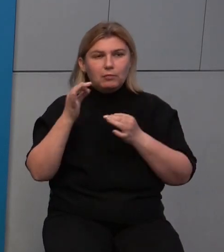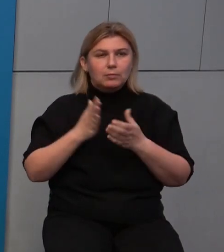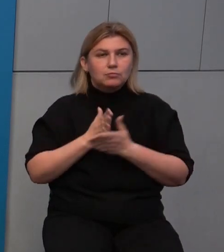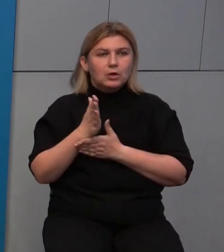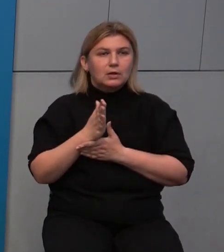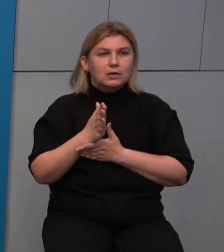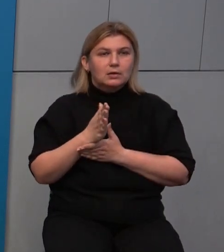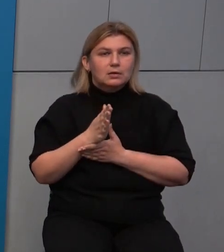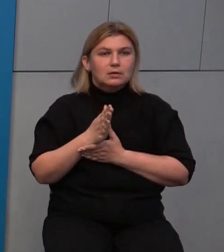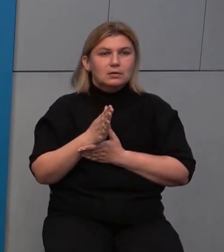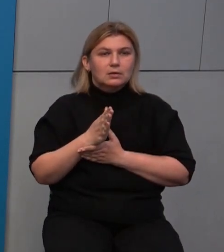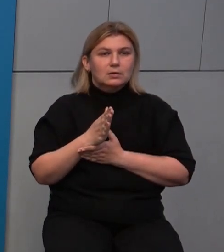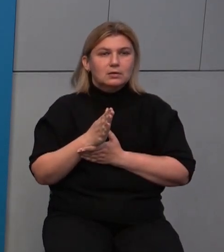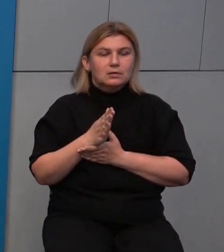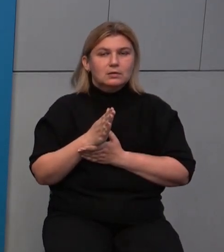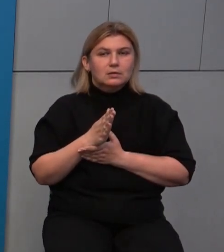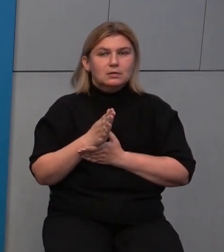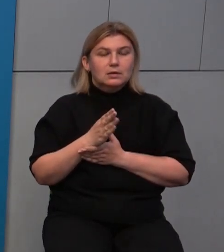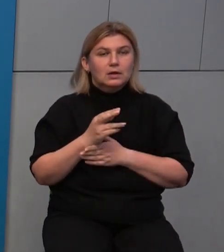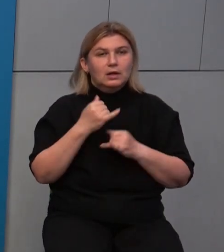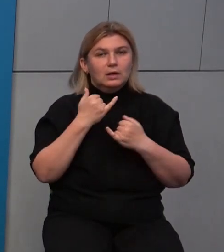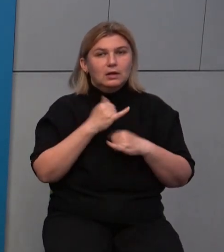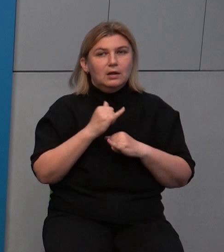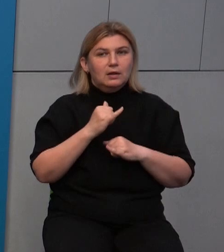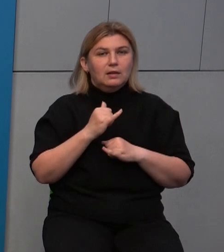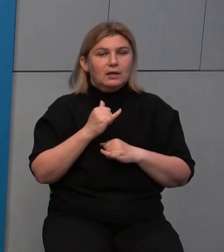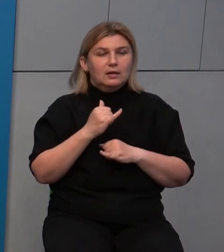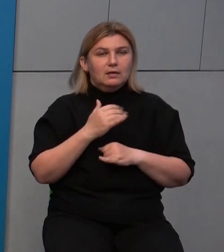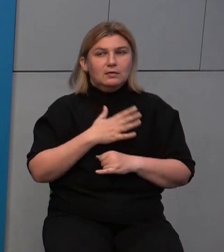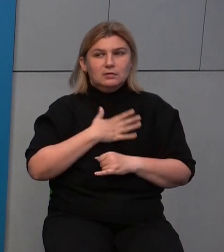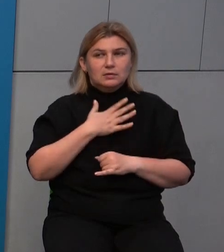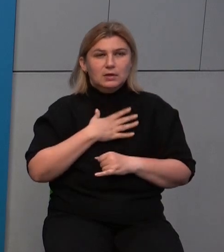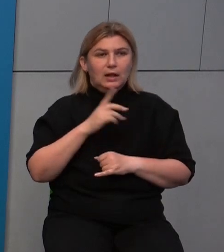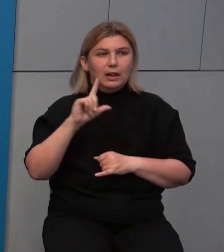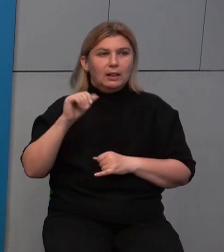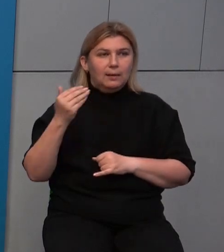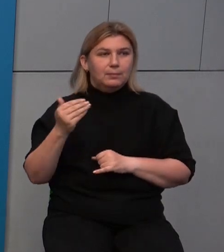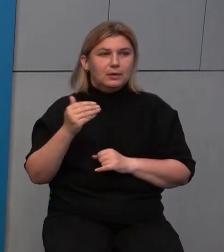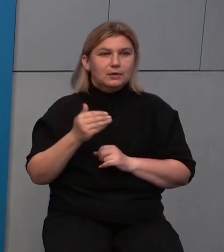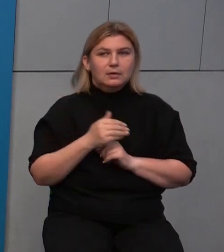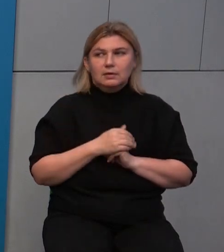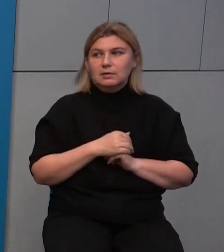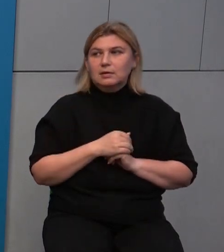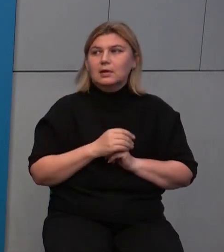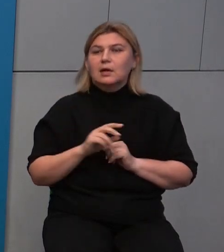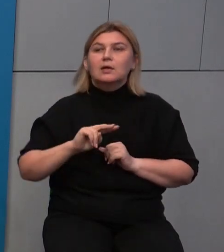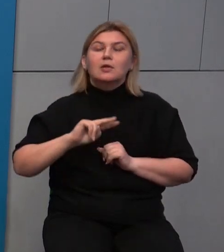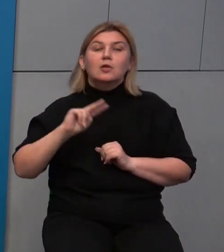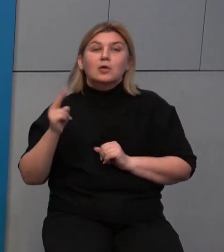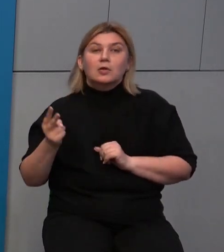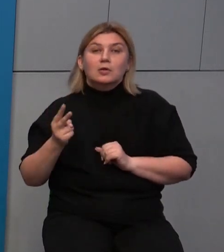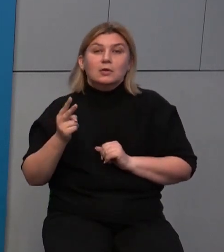takiej zupełnie innej wrażliwości niż u Lema z jednej strony, a z drugiej strony ona wyznacza,